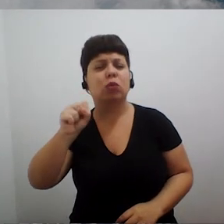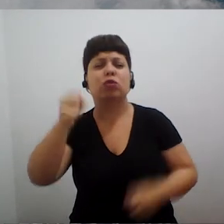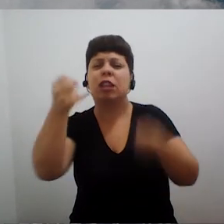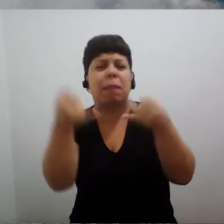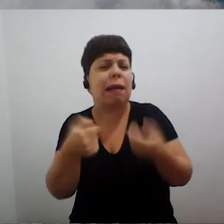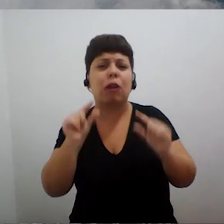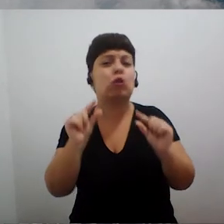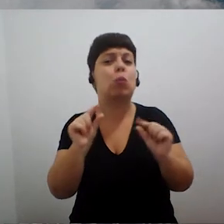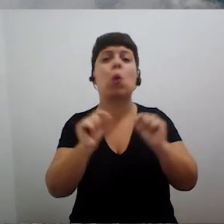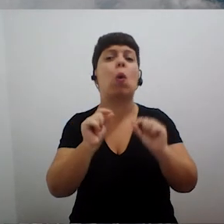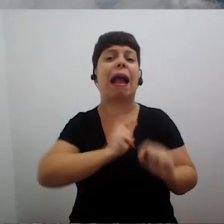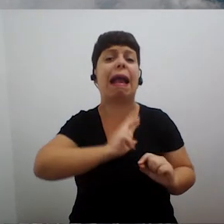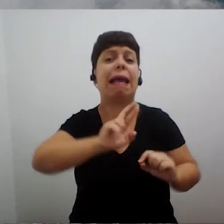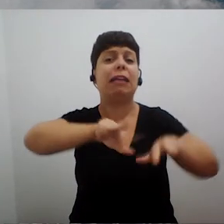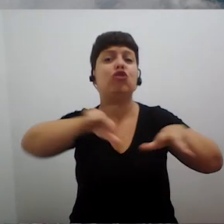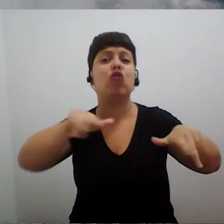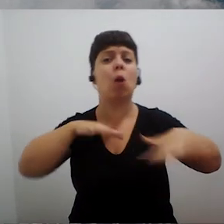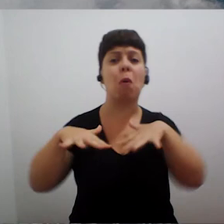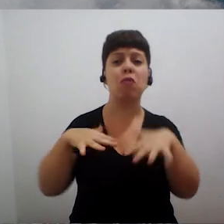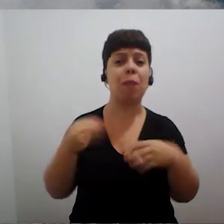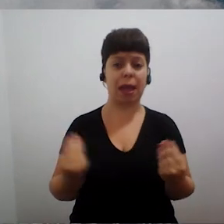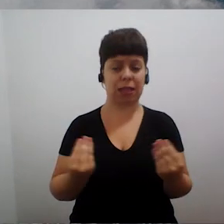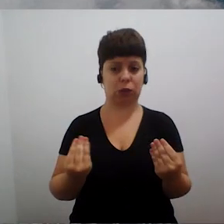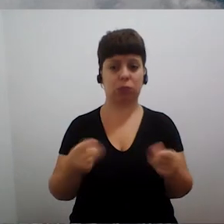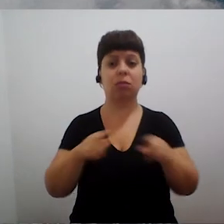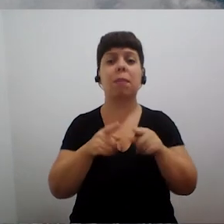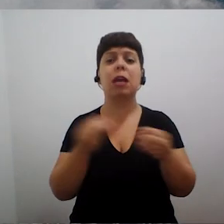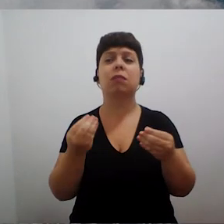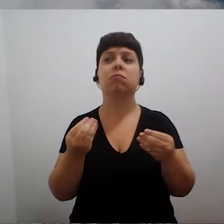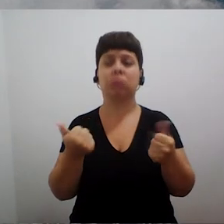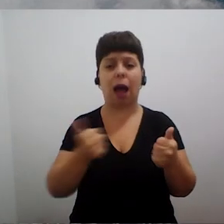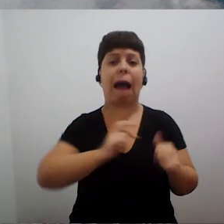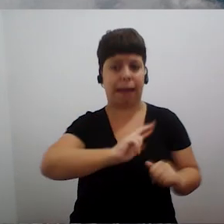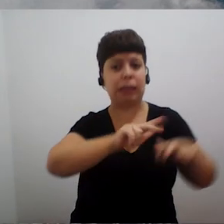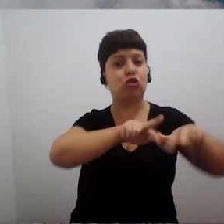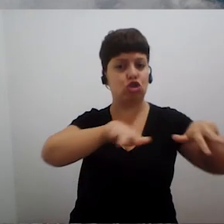esse Movimento Inter-Religioso, e como ele se relaciona com as questões ambientais?